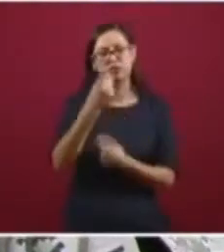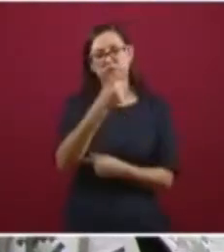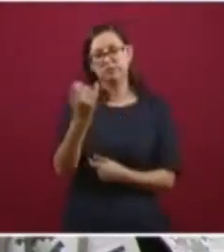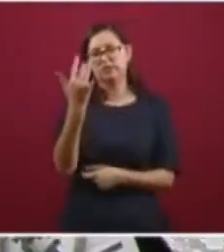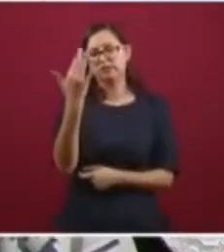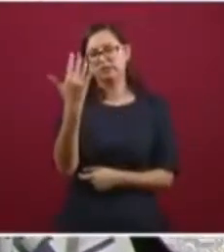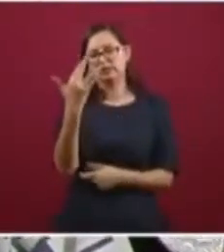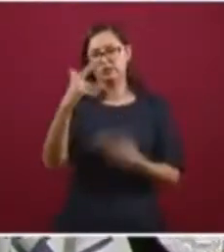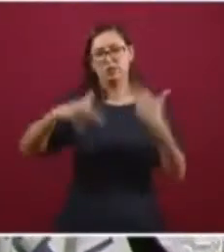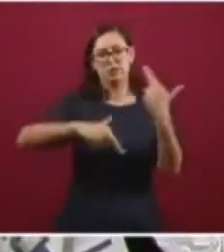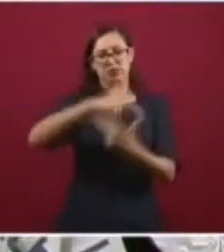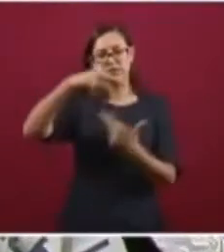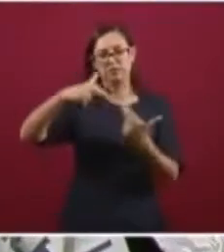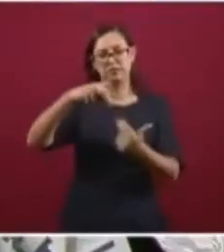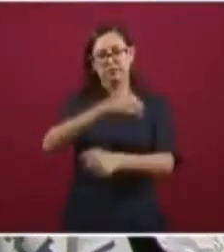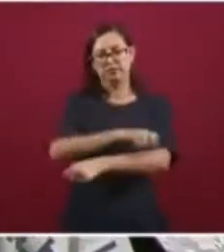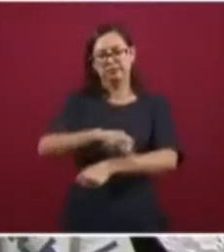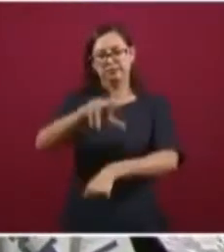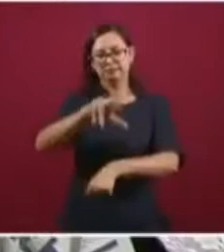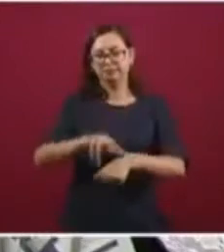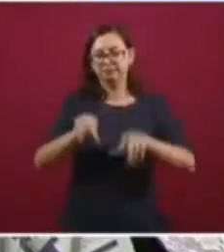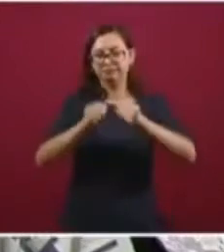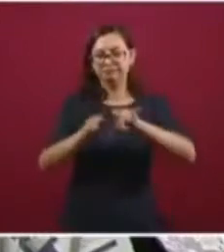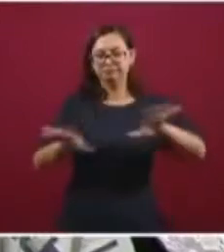regionales en que actualmente está desplegada la Guardia Nacional.